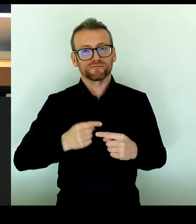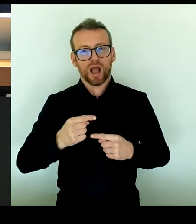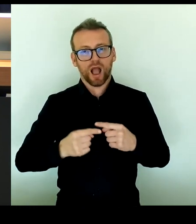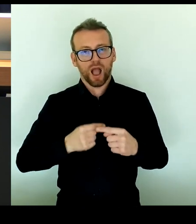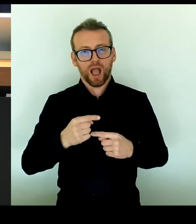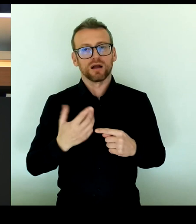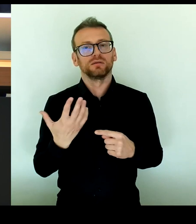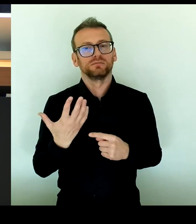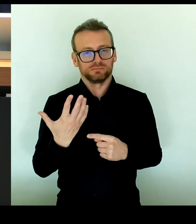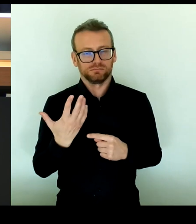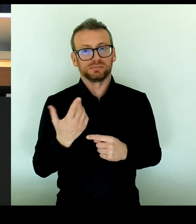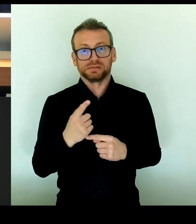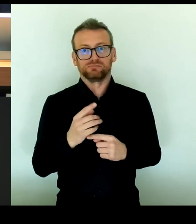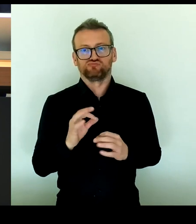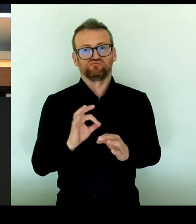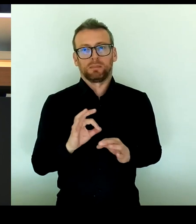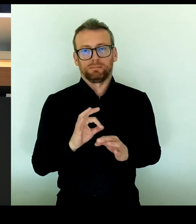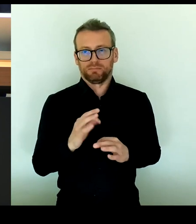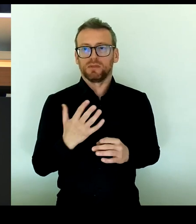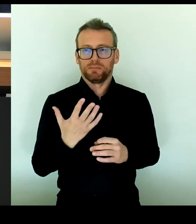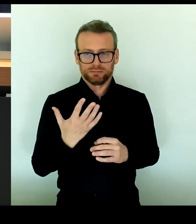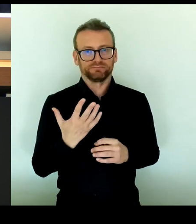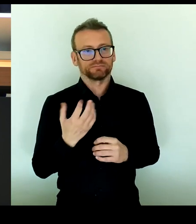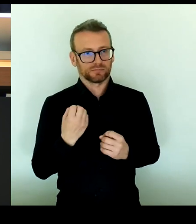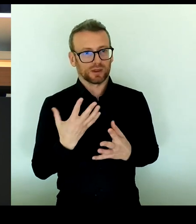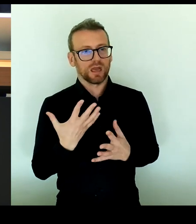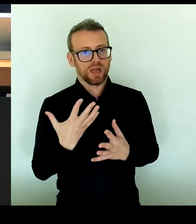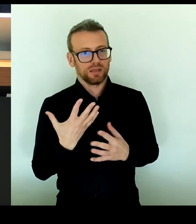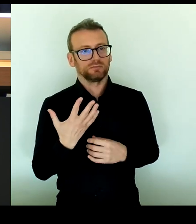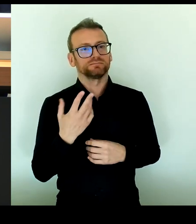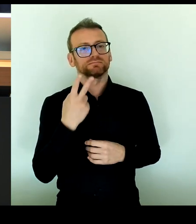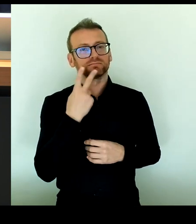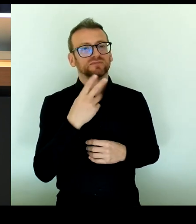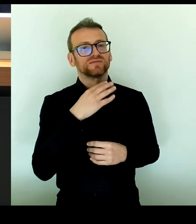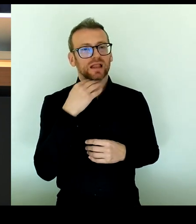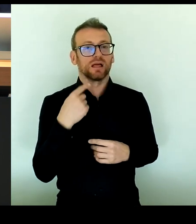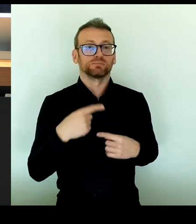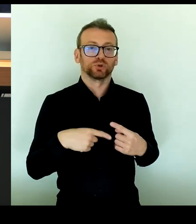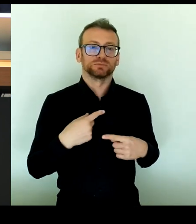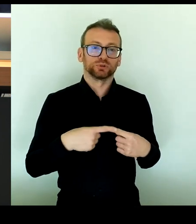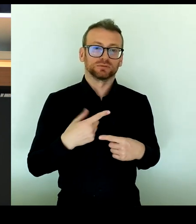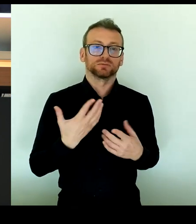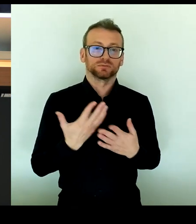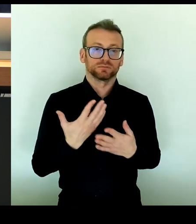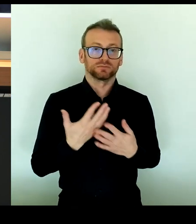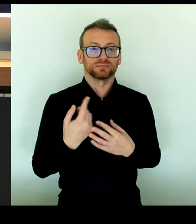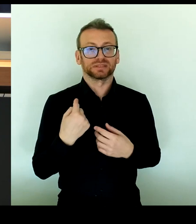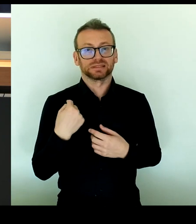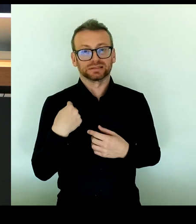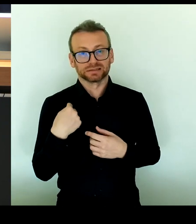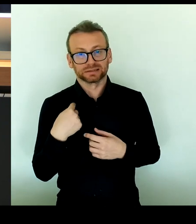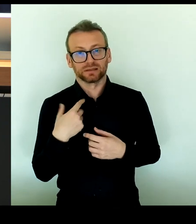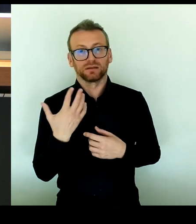auch noch mit auf den Weg geben, weil wir den auch schon diskutiert haben. Gerade wenn wir auch darüber sprechen. Wir haben 16